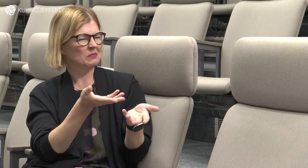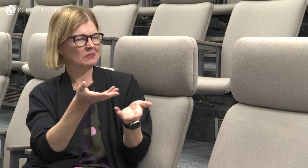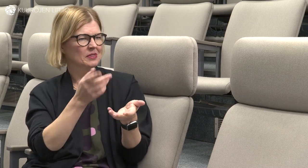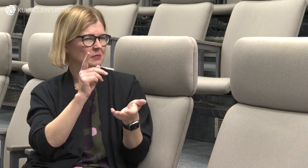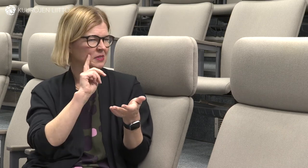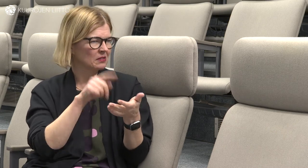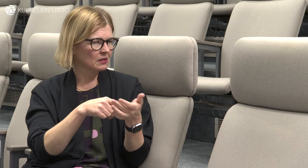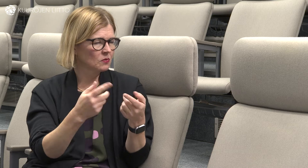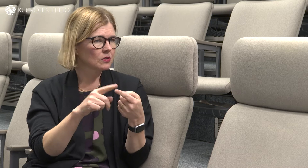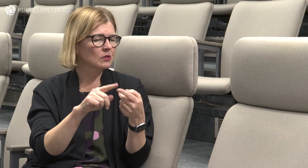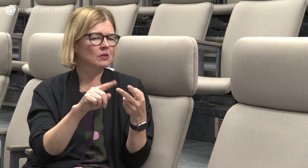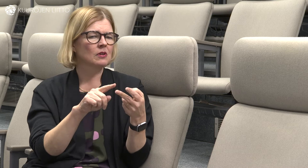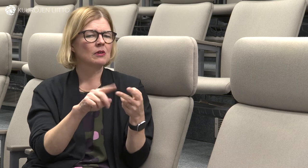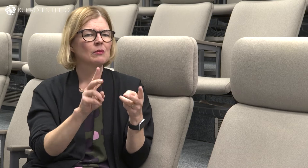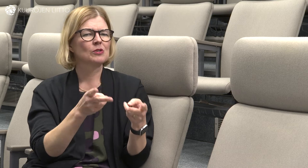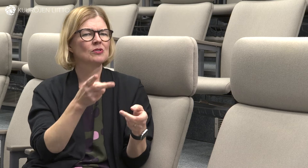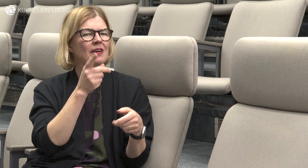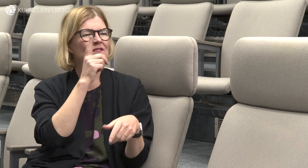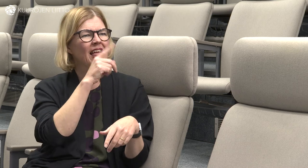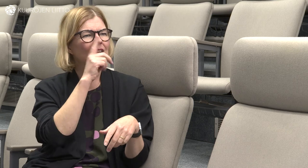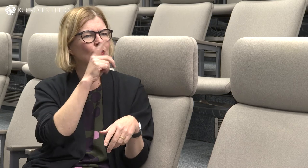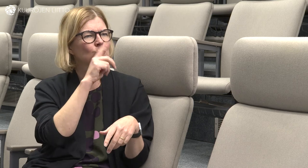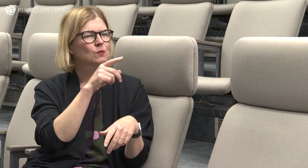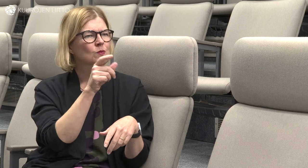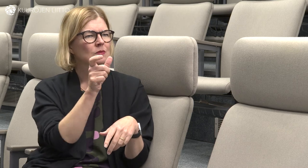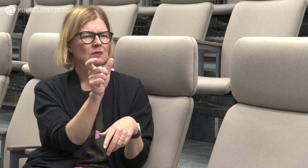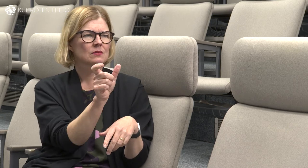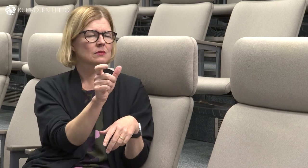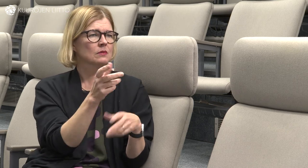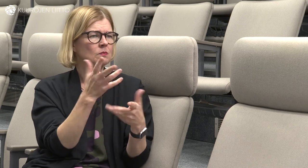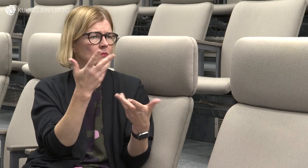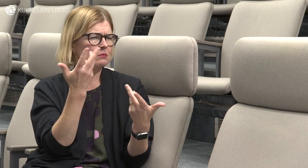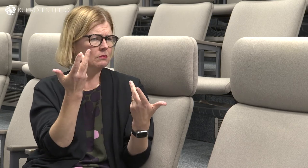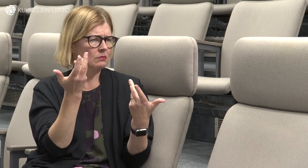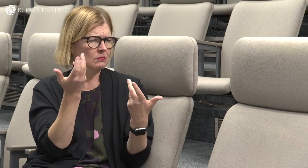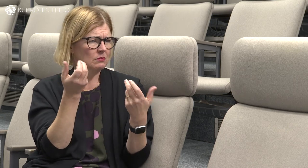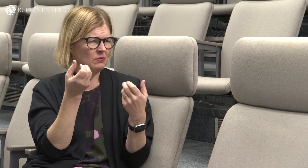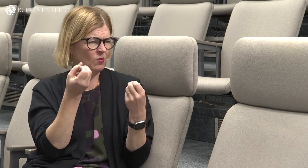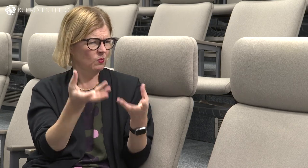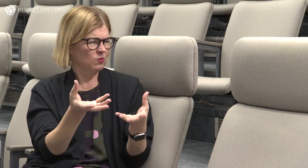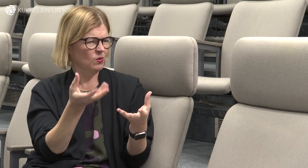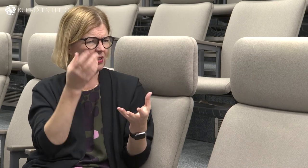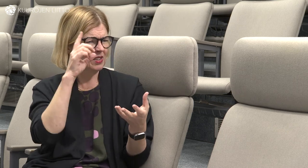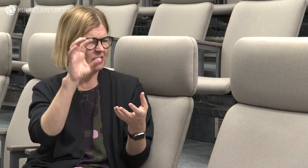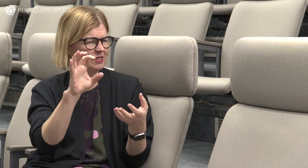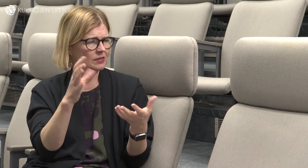tai vääryyksillä ylipäänsä tarkoitetaan.